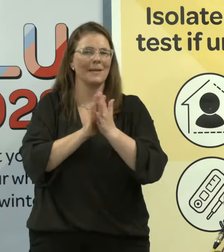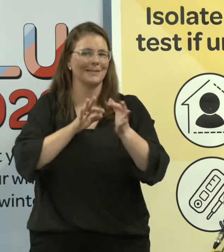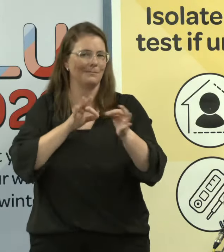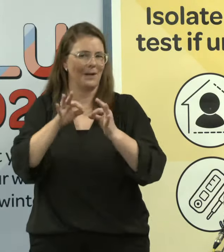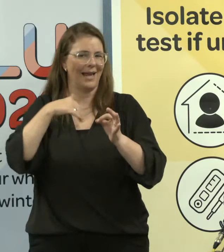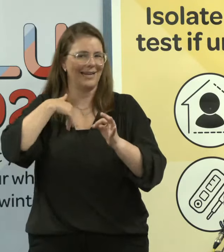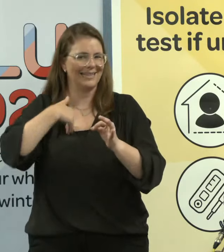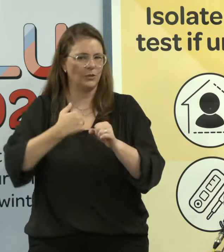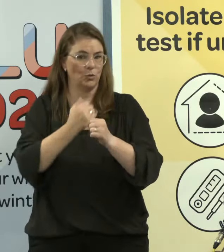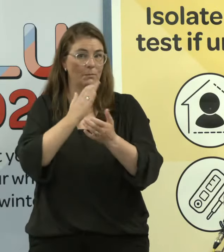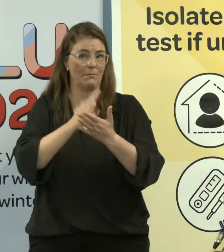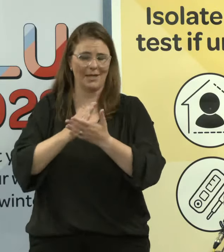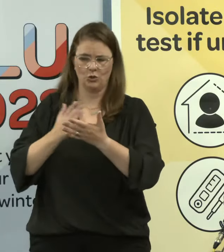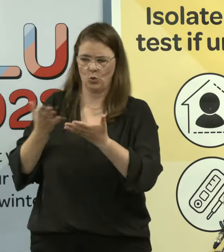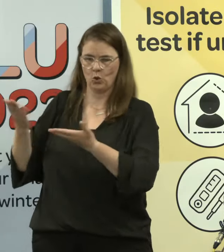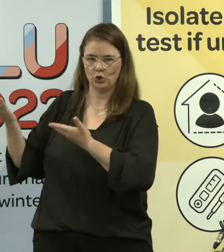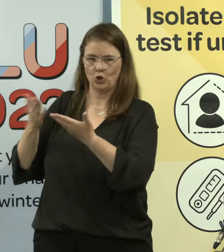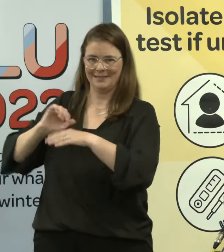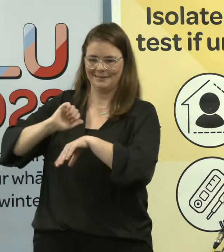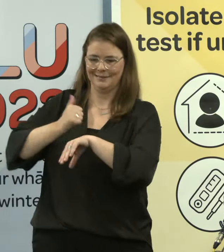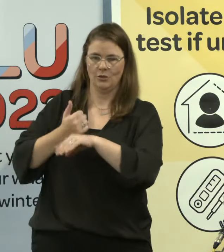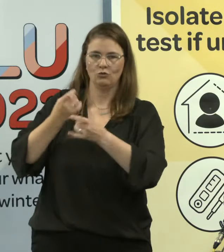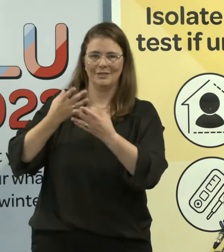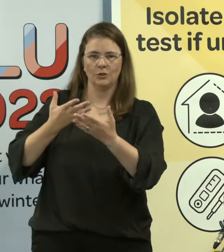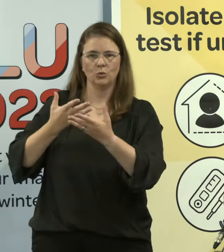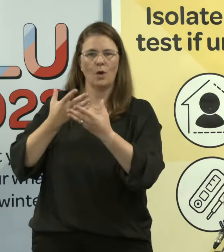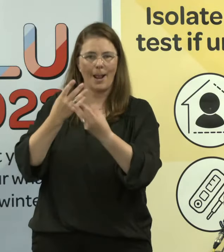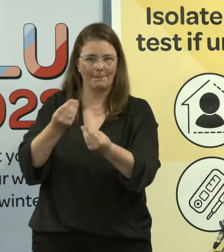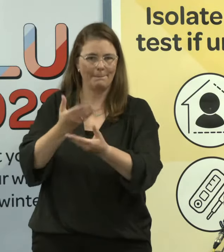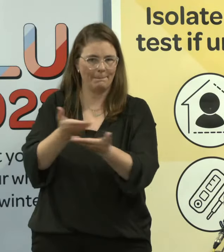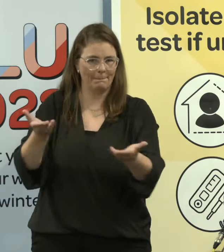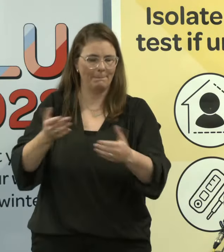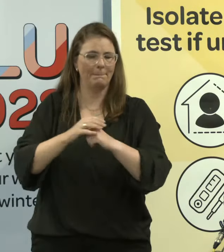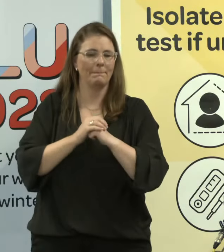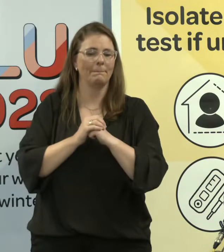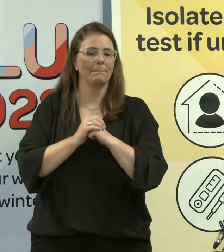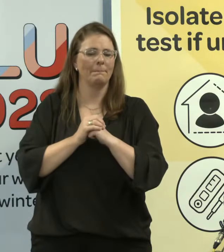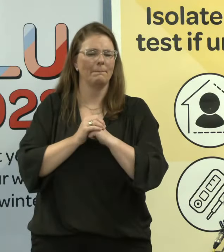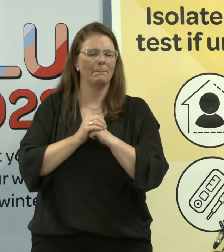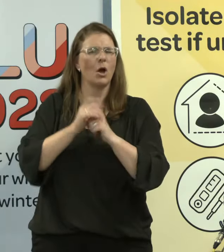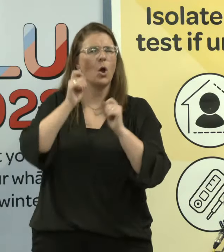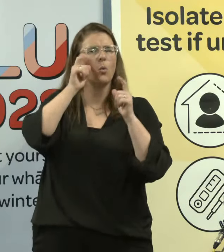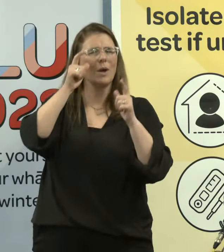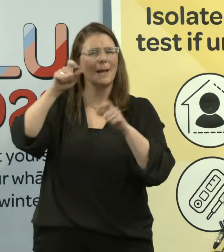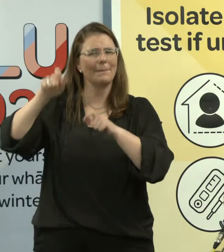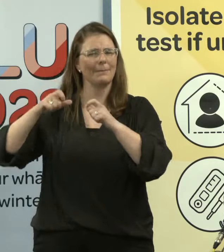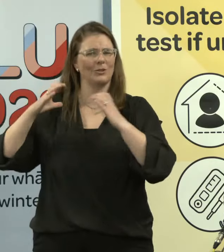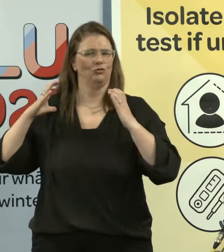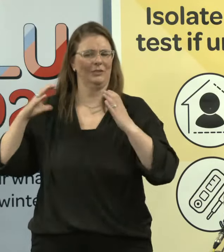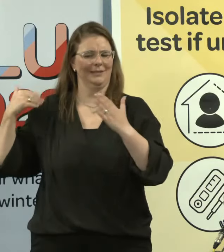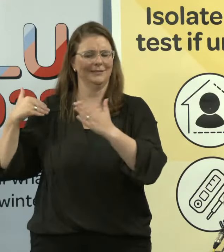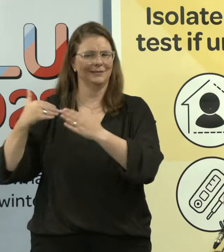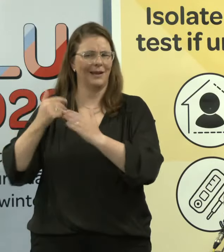Aotearoa? Kei te pirangi pea a Dr Bloomfield ki te korero ki tenei, engari ki taku whakaaro e